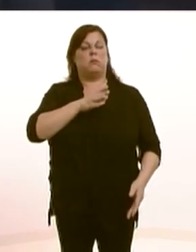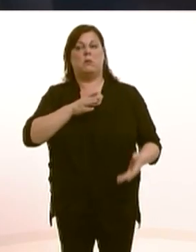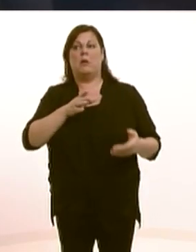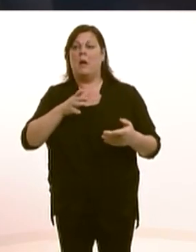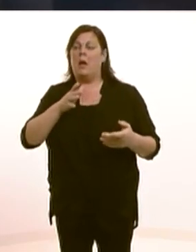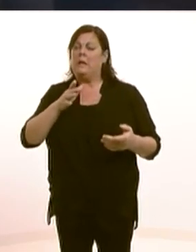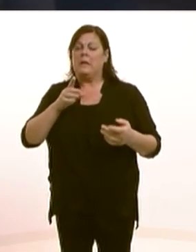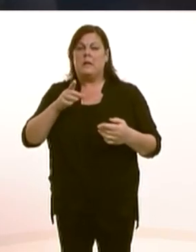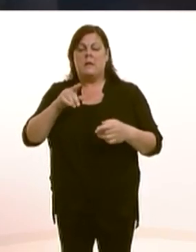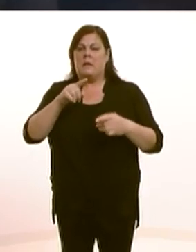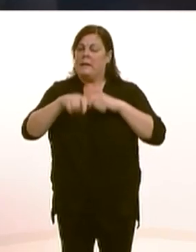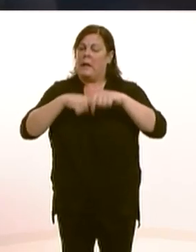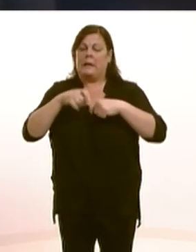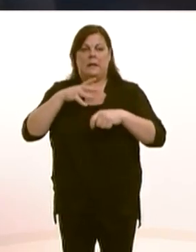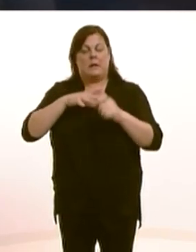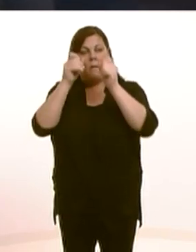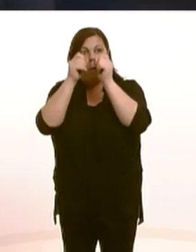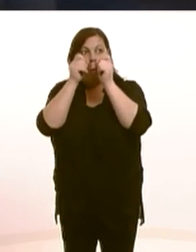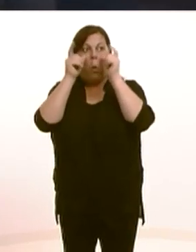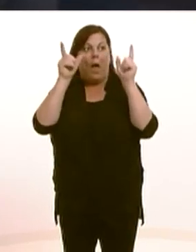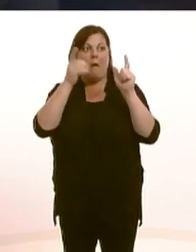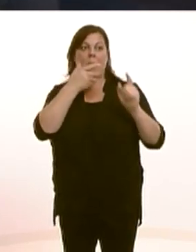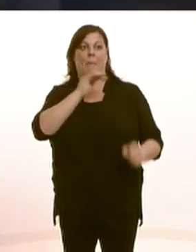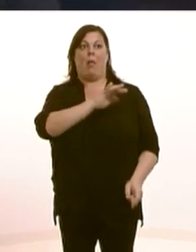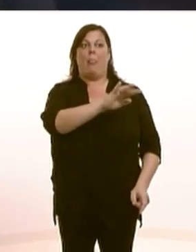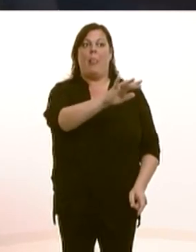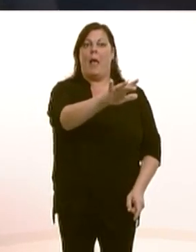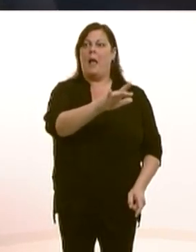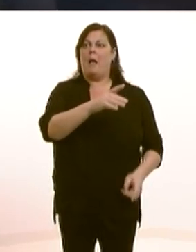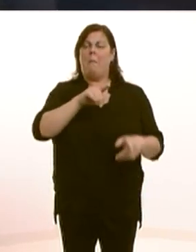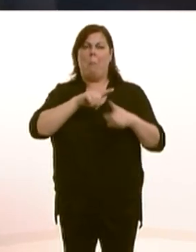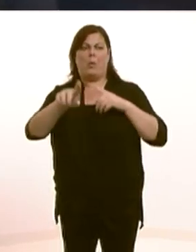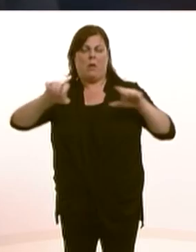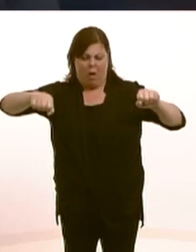yn hytrach na cheisio mynd mor glou ag y bydden nhw yn mynd ar ben mynydd, hynny yw?